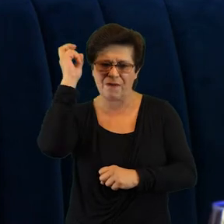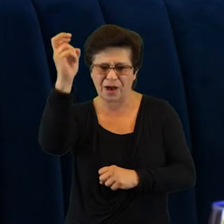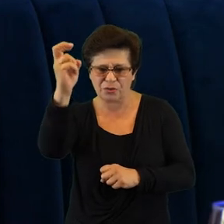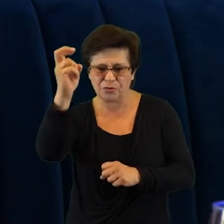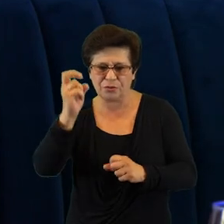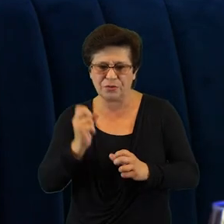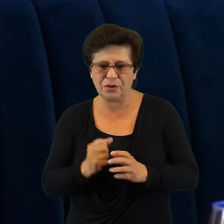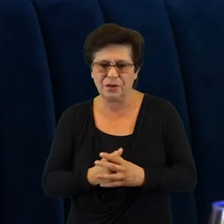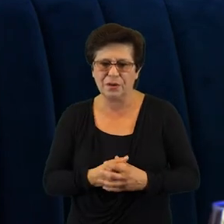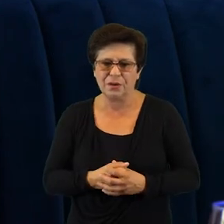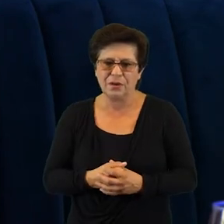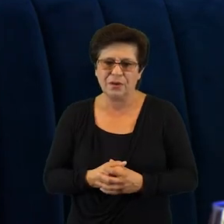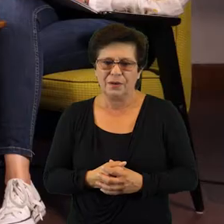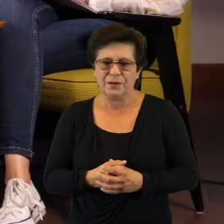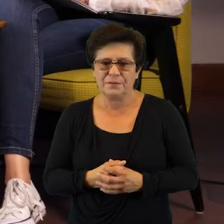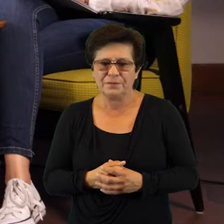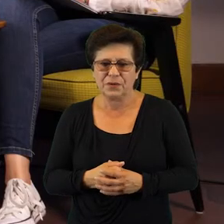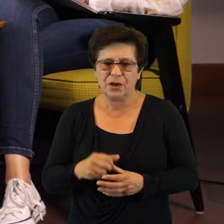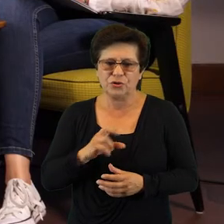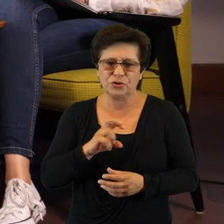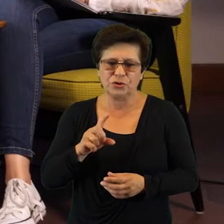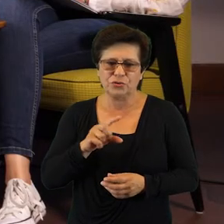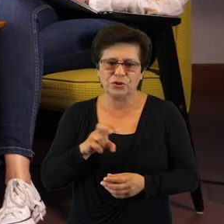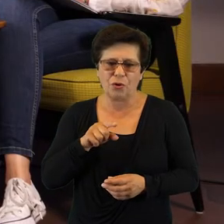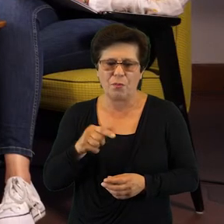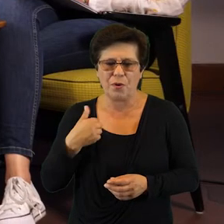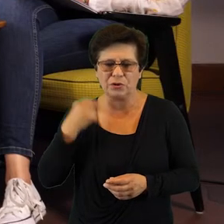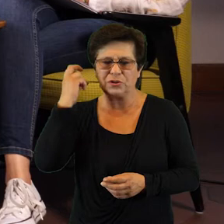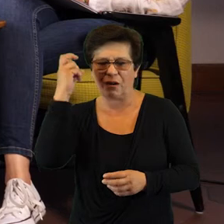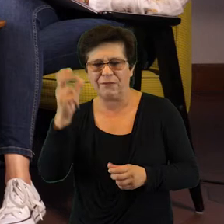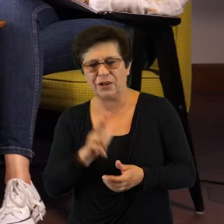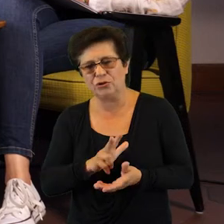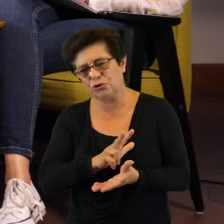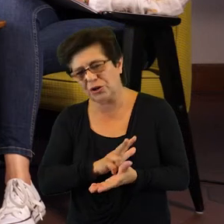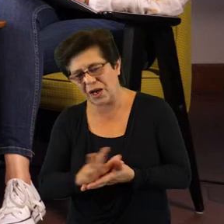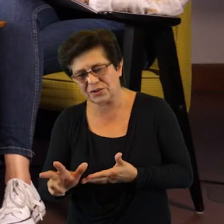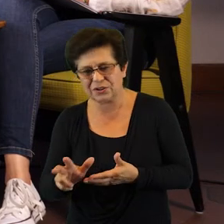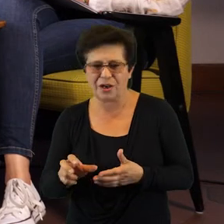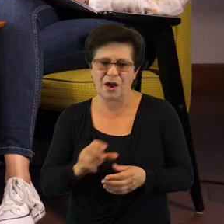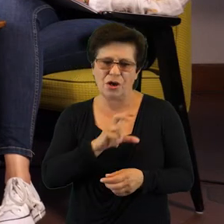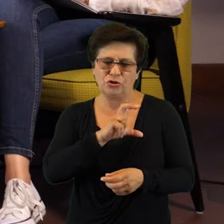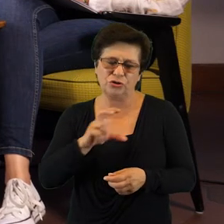Nie mogli dojść do tego, czy to była chyba 13, czy to była 9? Której linii był to tramwaj.